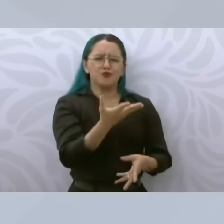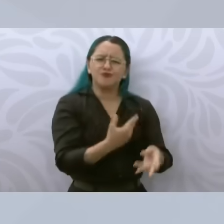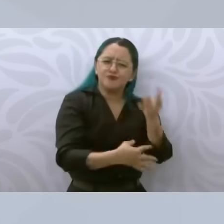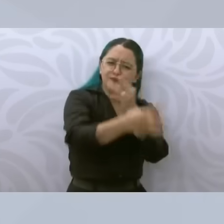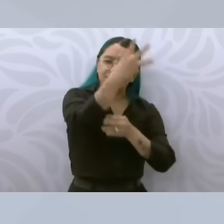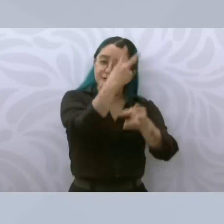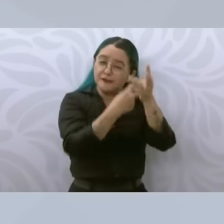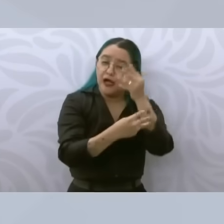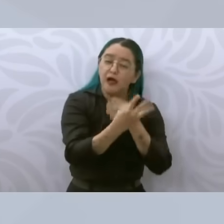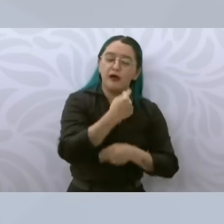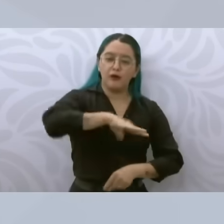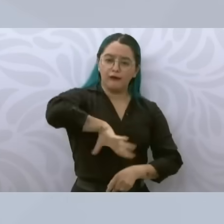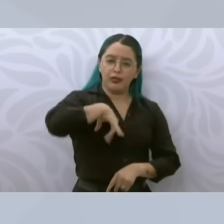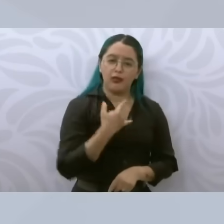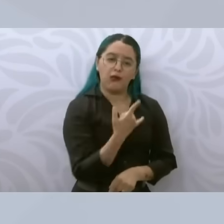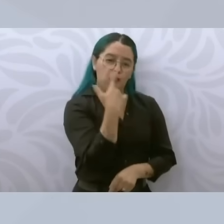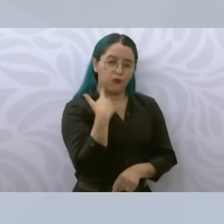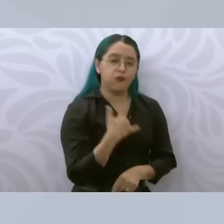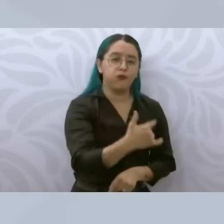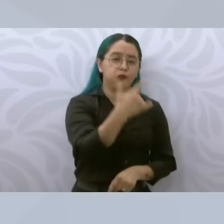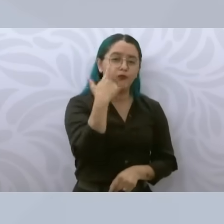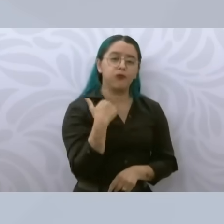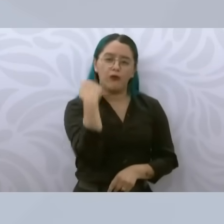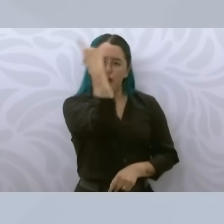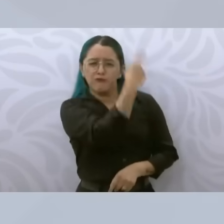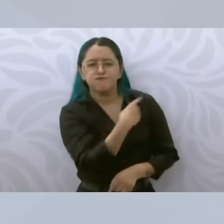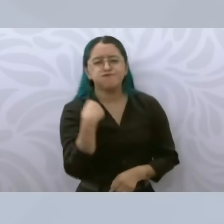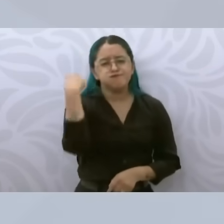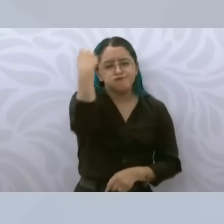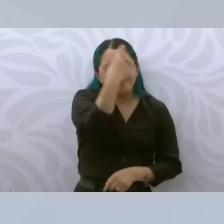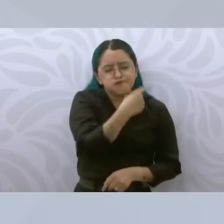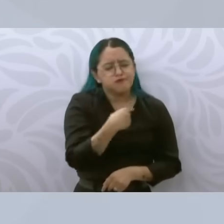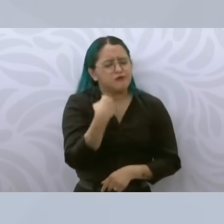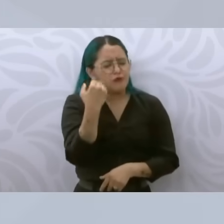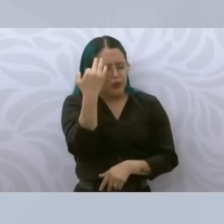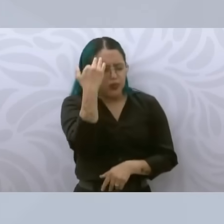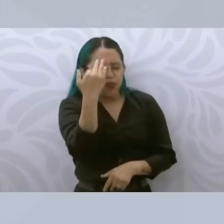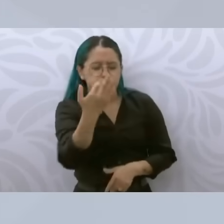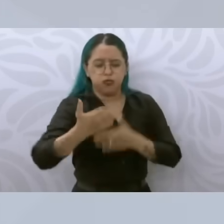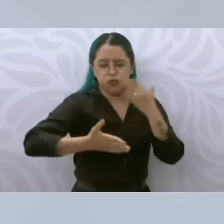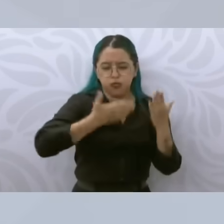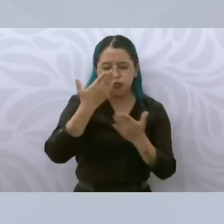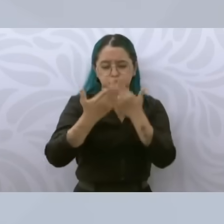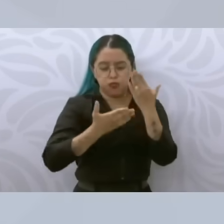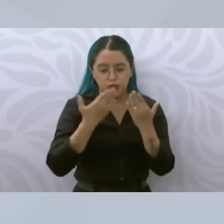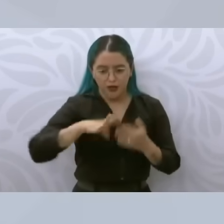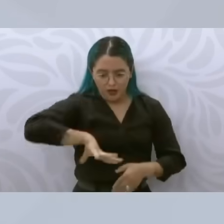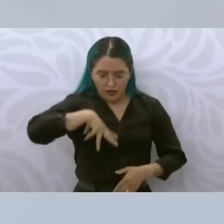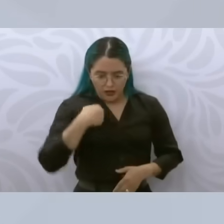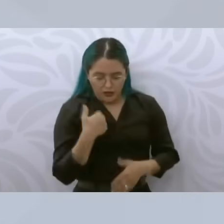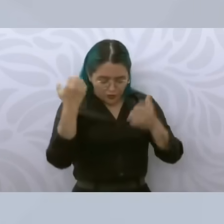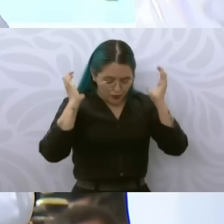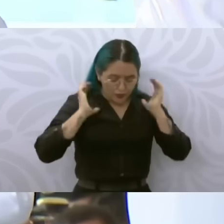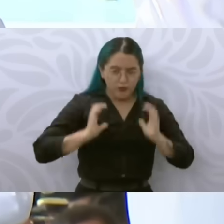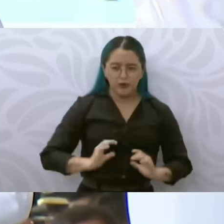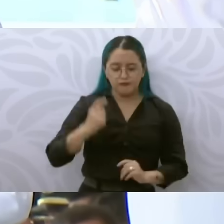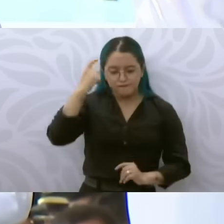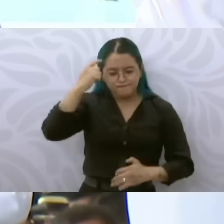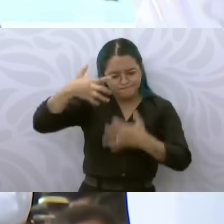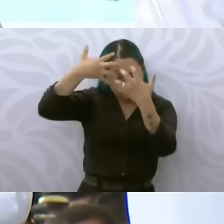instrucciones las largas horas de estudio y el esfuerzo físico y mental han sido parte de un